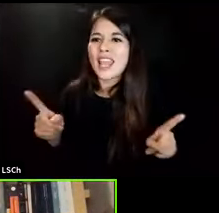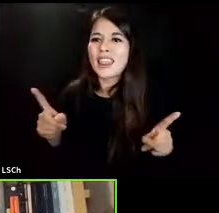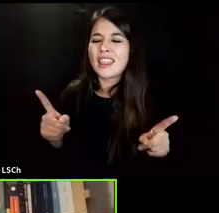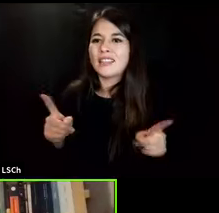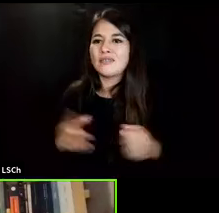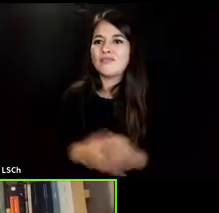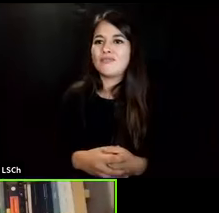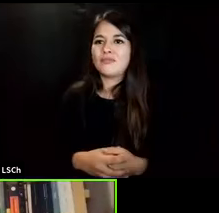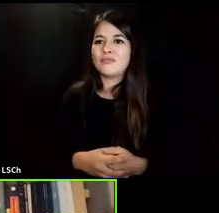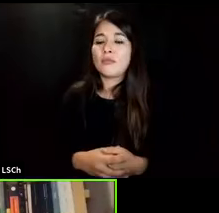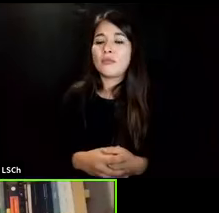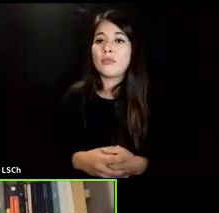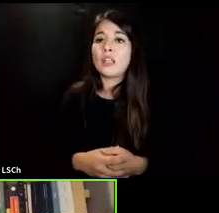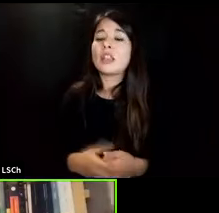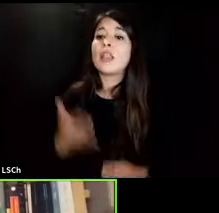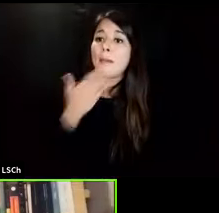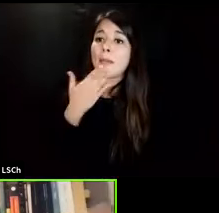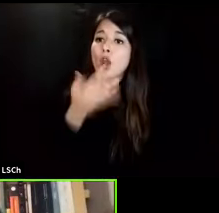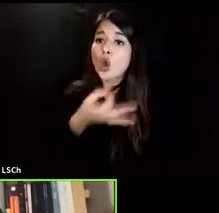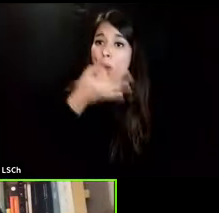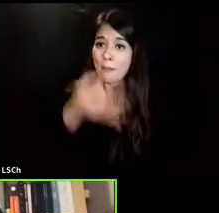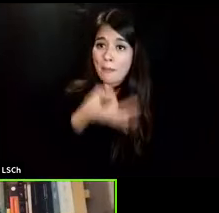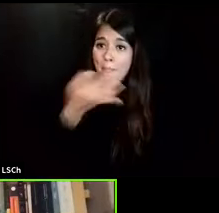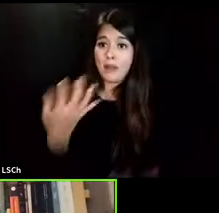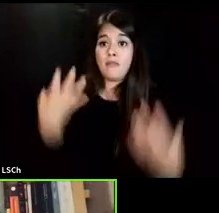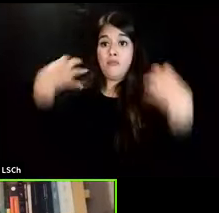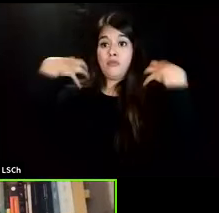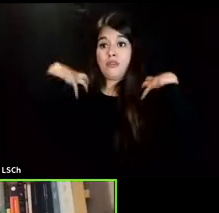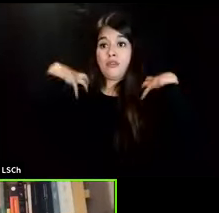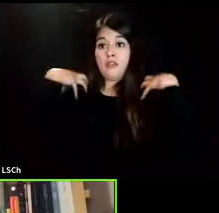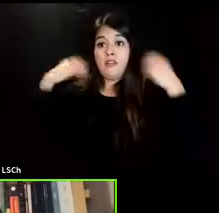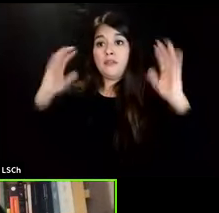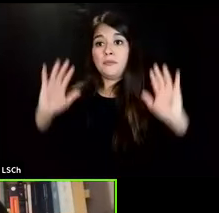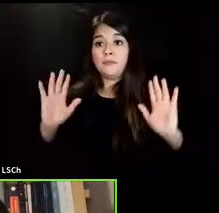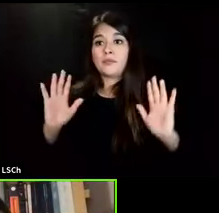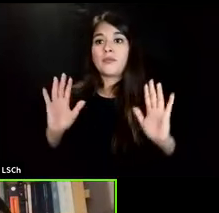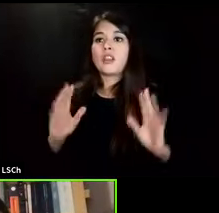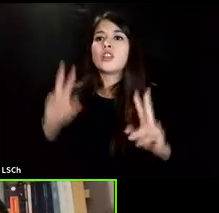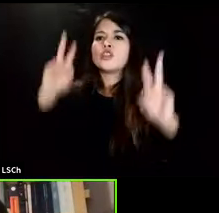que mencionan lo del viñero yo sé que se están haciendo más iniciativas de